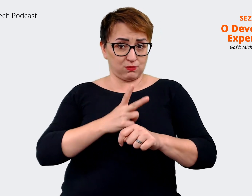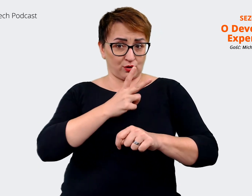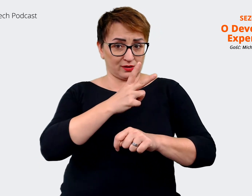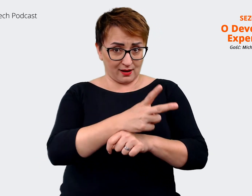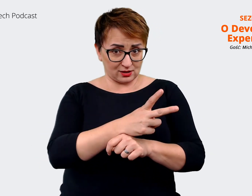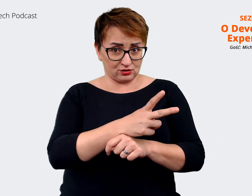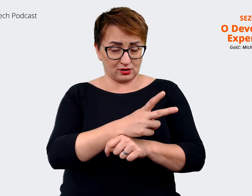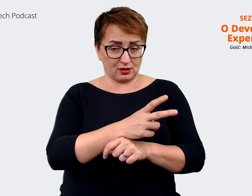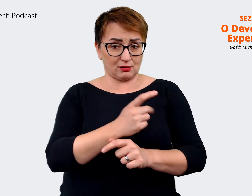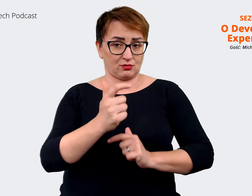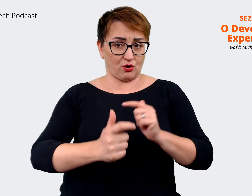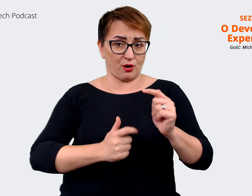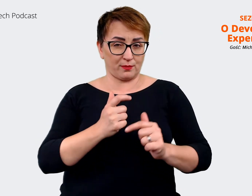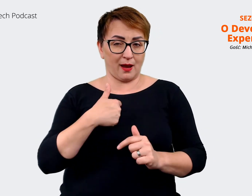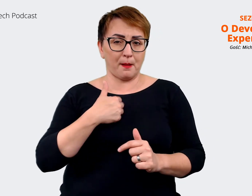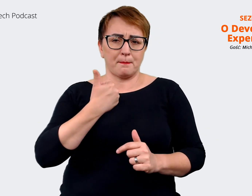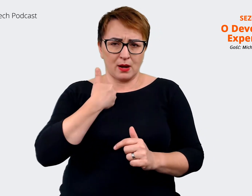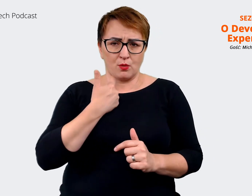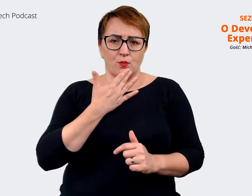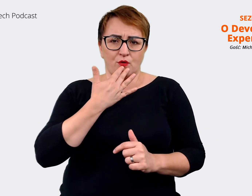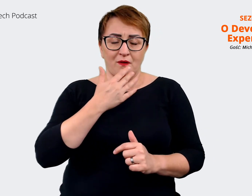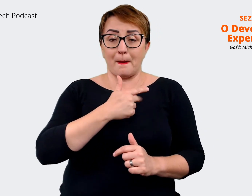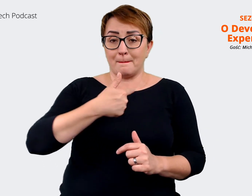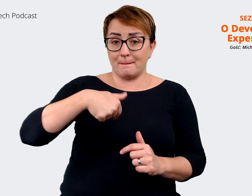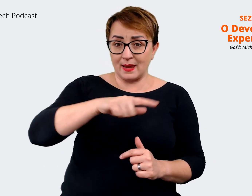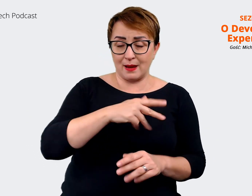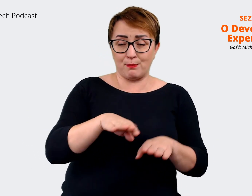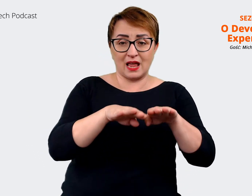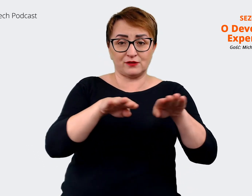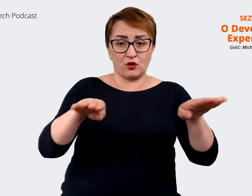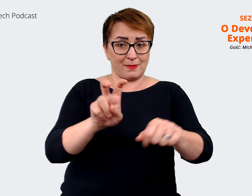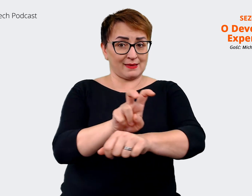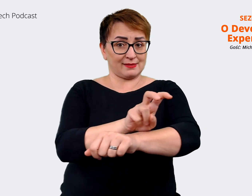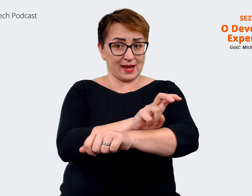jest tak, że tak jak wspomniałem, my jako platforma techniczna oferujemy